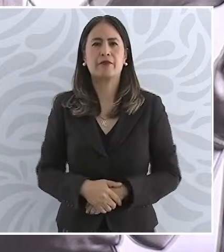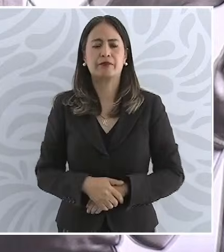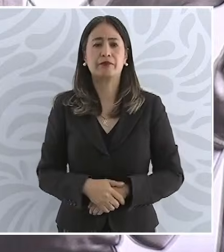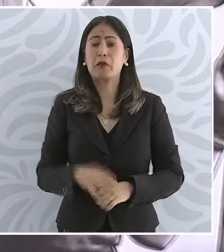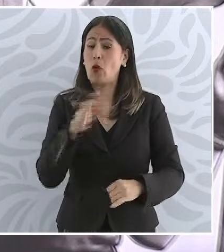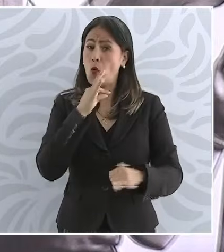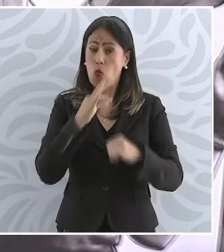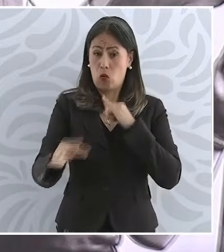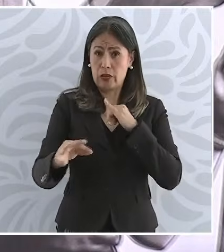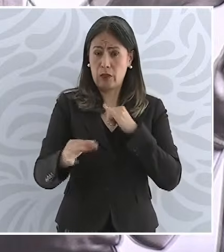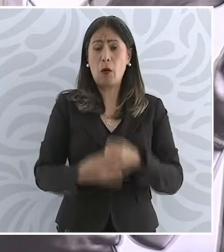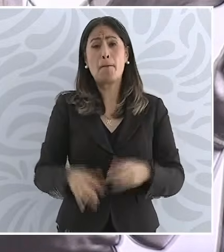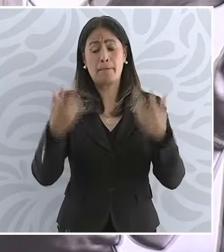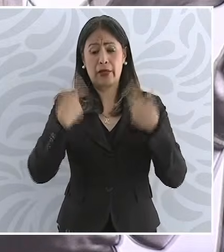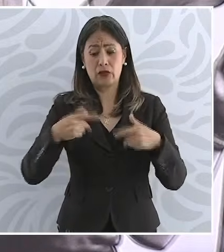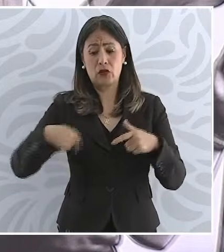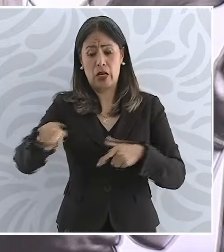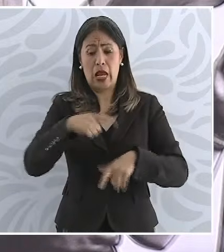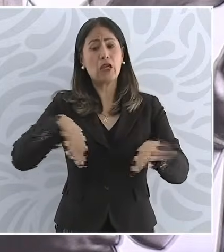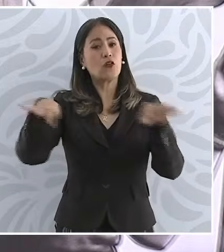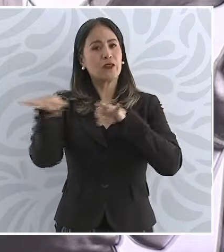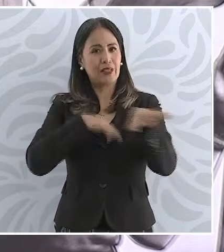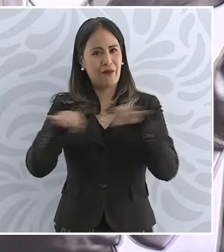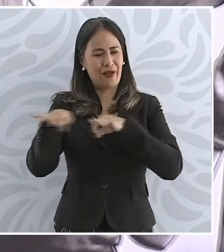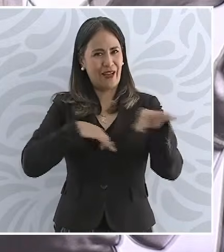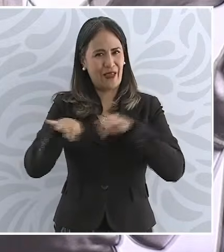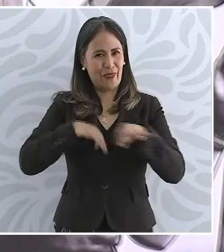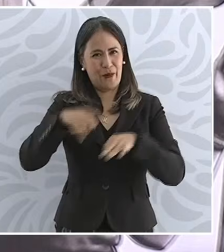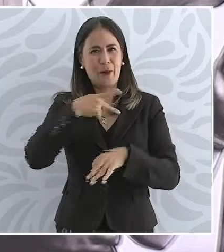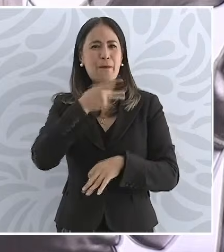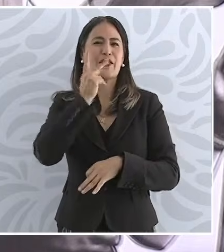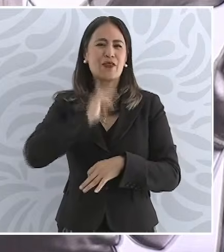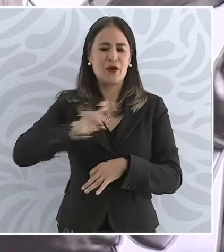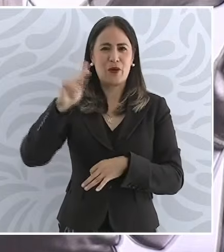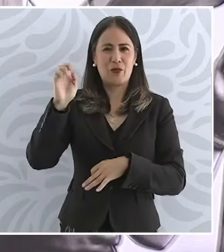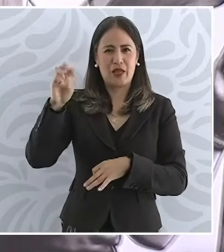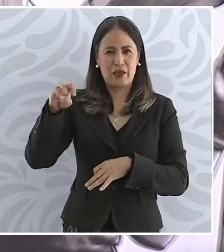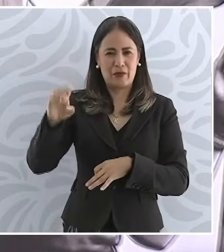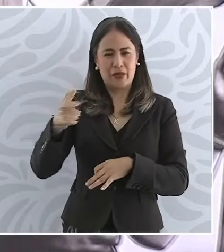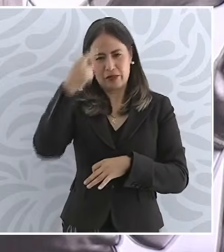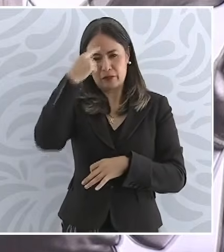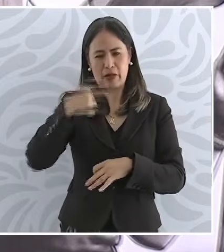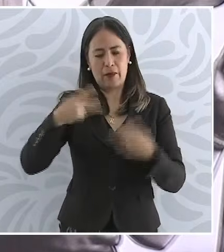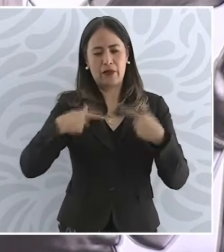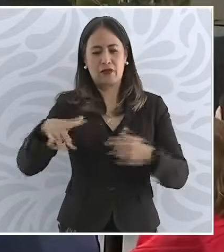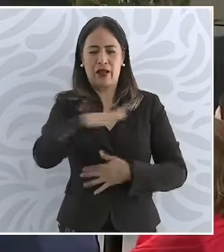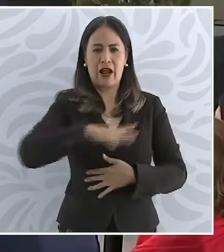compromiso de los trabajadores petroleros con el pueblo de México y el gobierno que usted encabeza